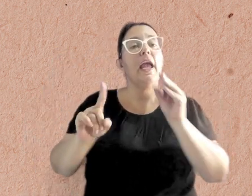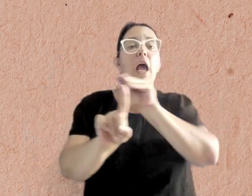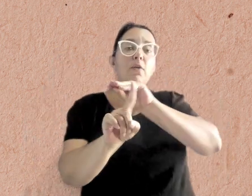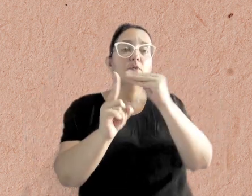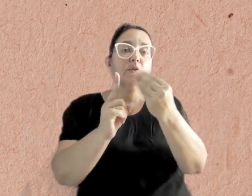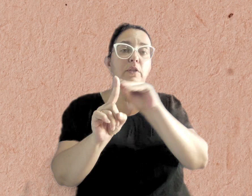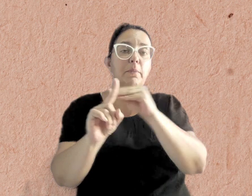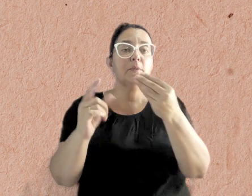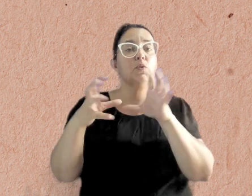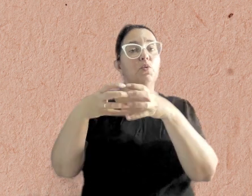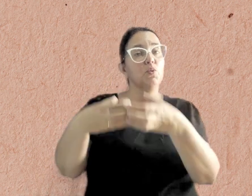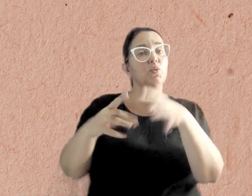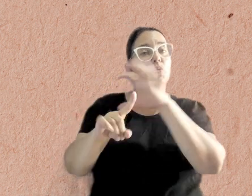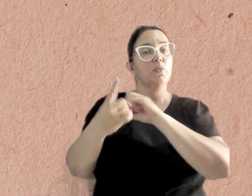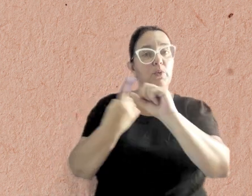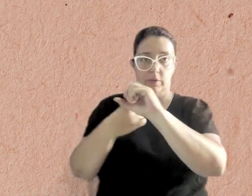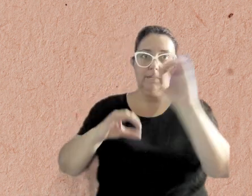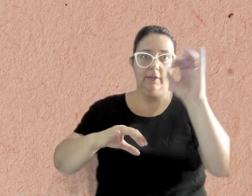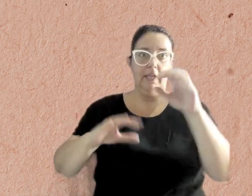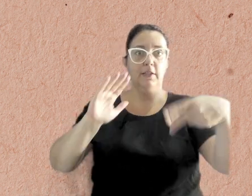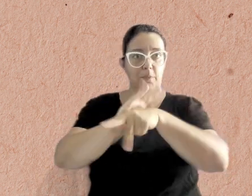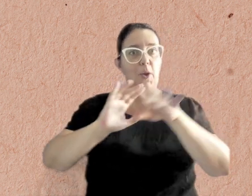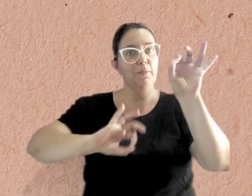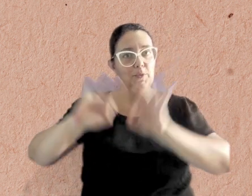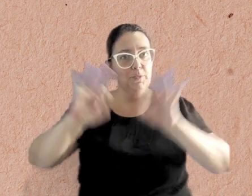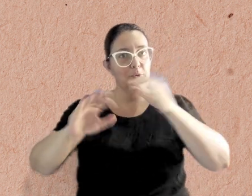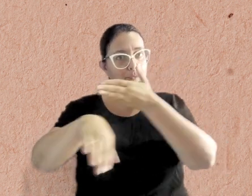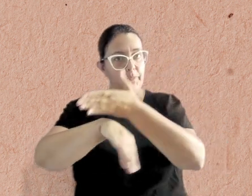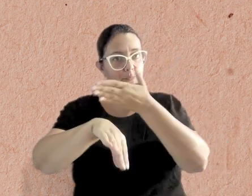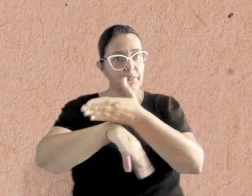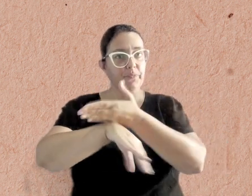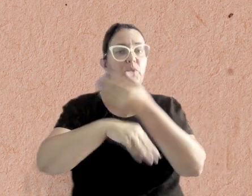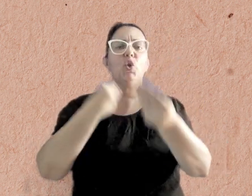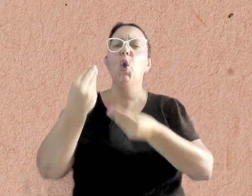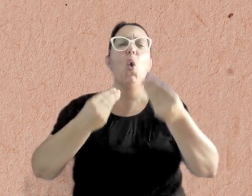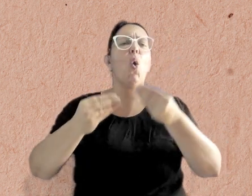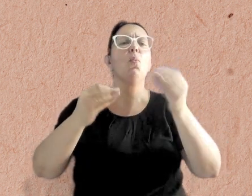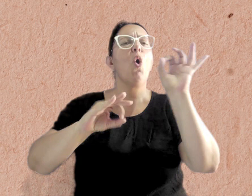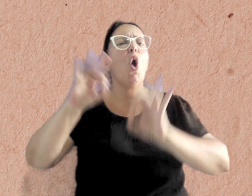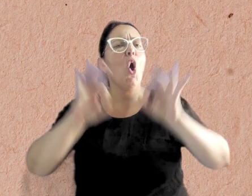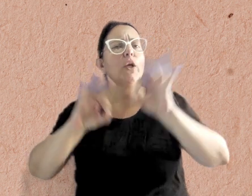que participam dos projetos. Foram observados avanços nos processos organizativos dos grupos,